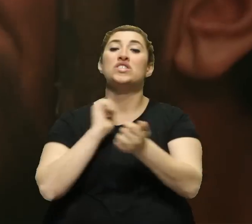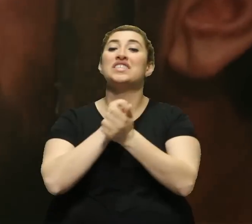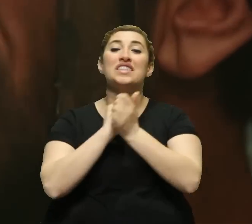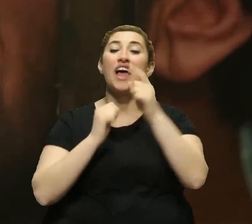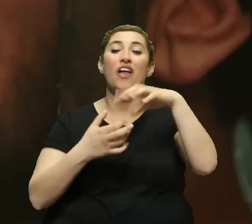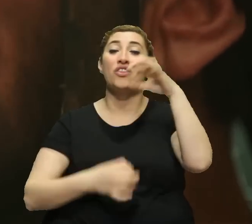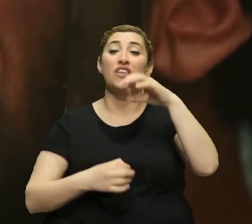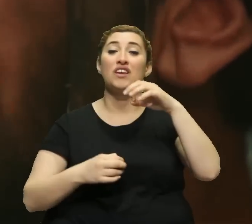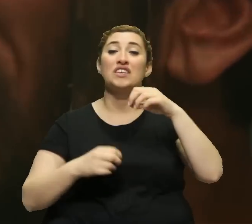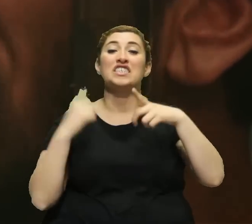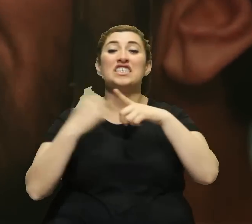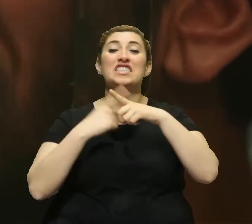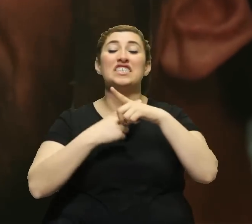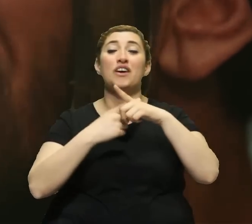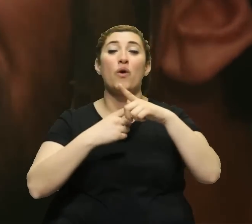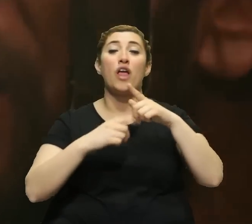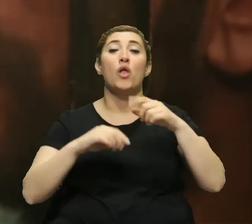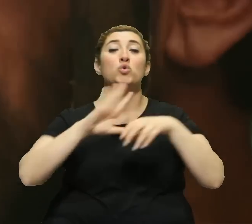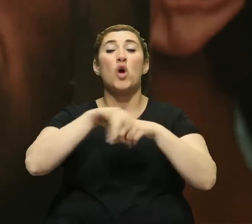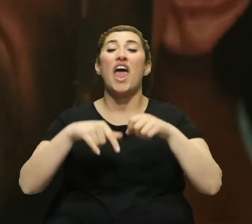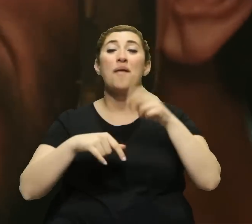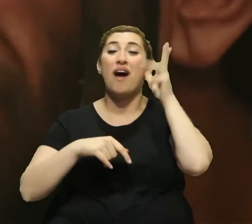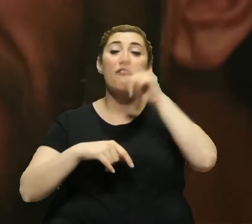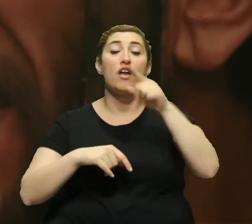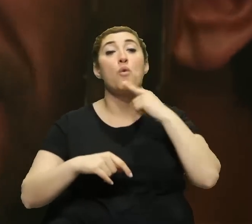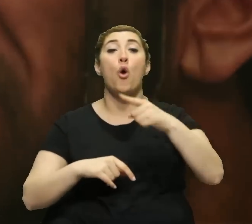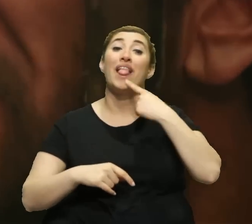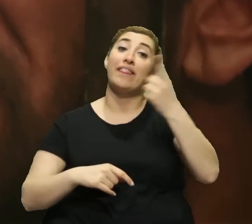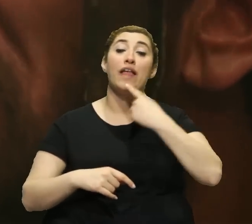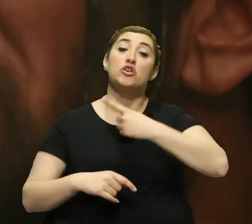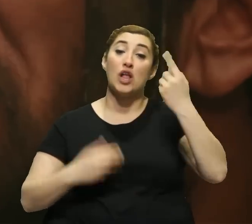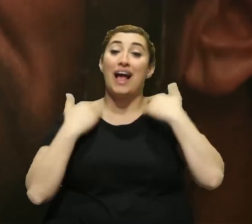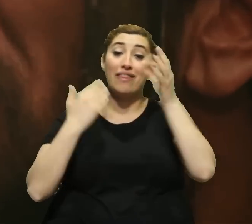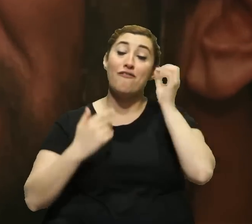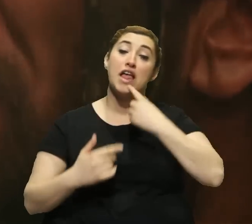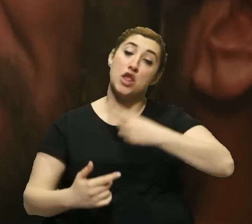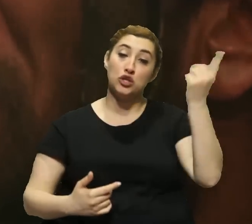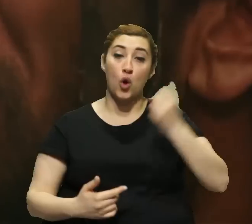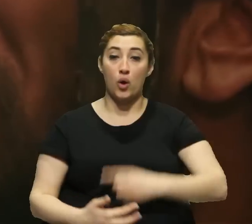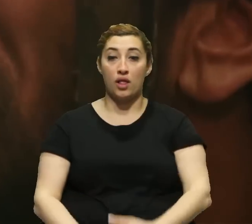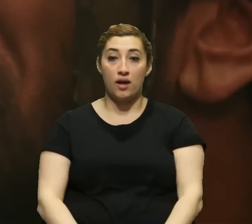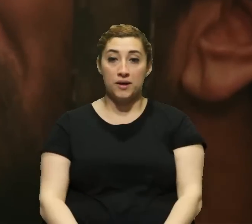Hanı soyan eşkıyalar böyle dediler de söyle Kadı Efendi’ye!